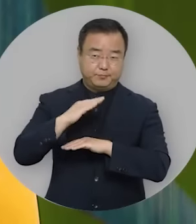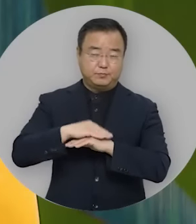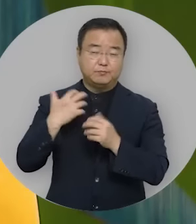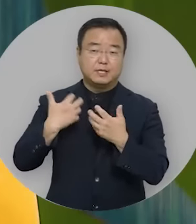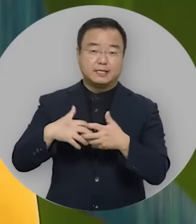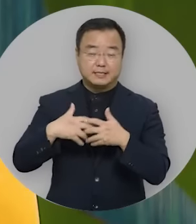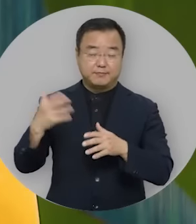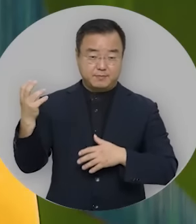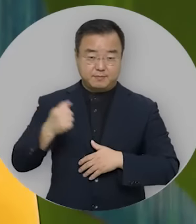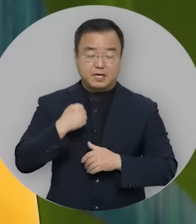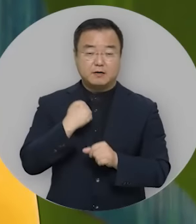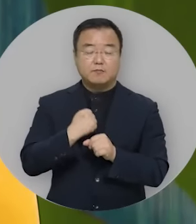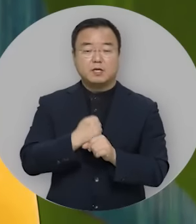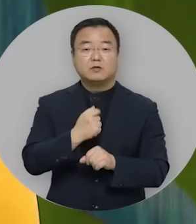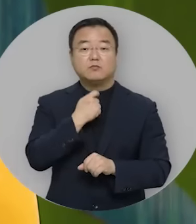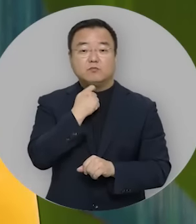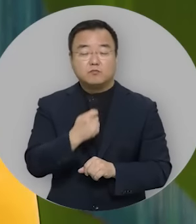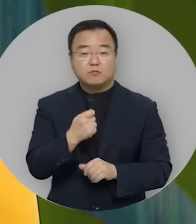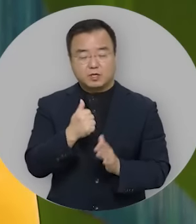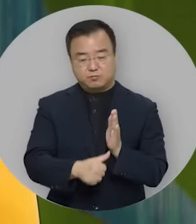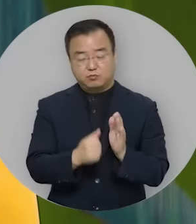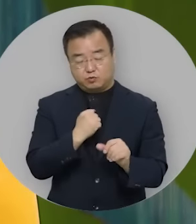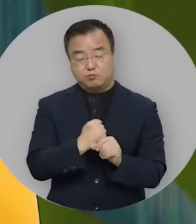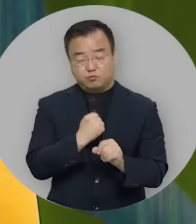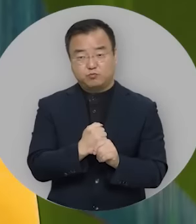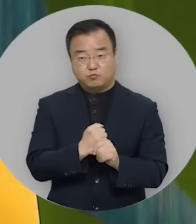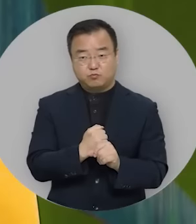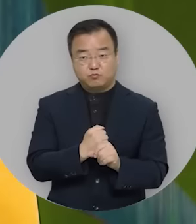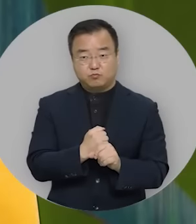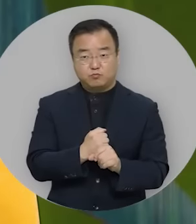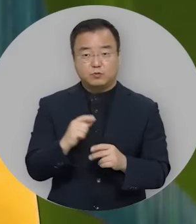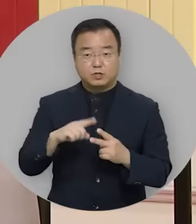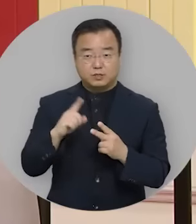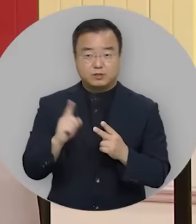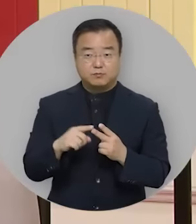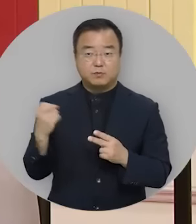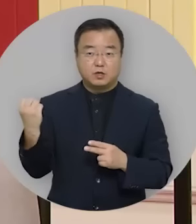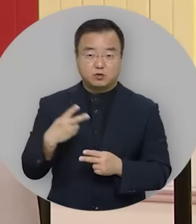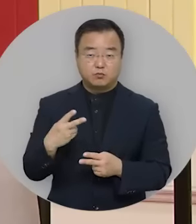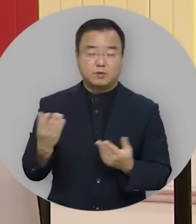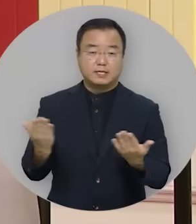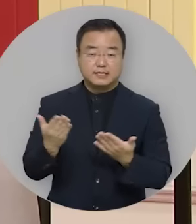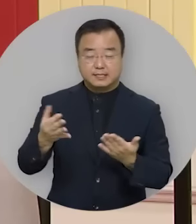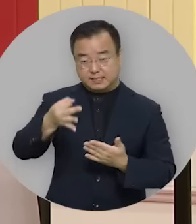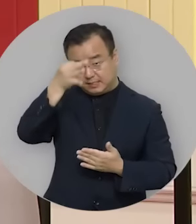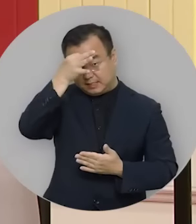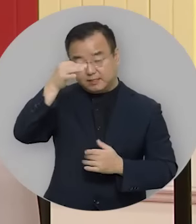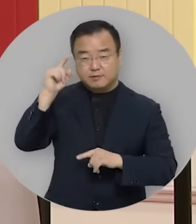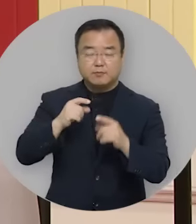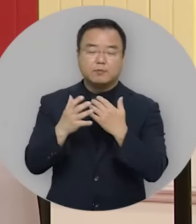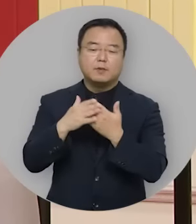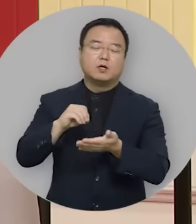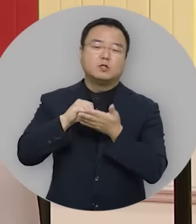여러 가지 자기가 만들고 싶은 제품을 제작하고 있는 친구들도 있고 직업기능대회 나간다고